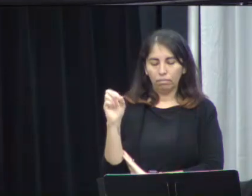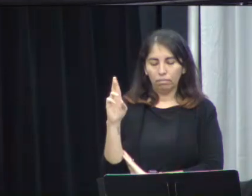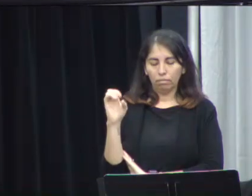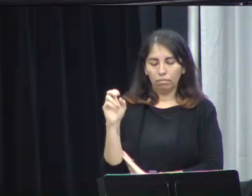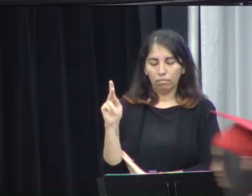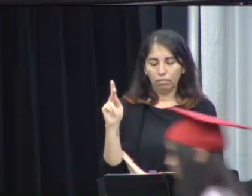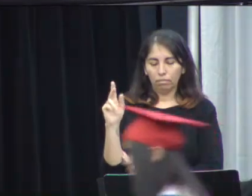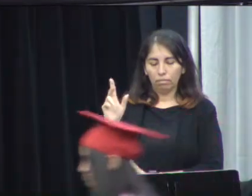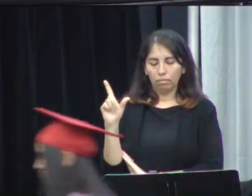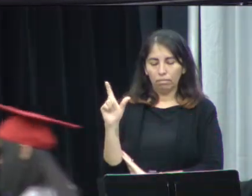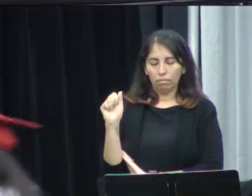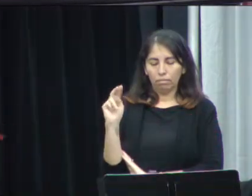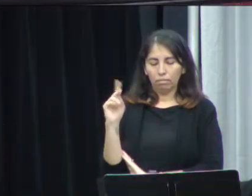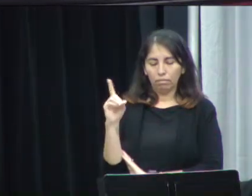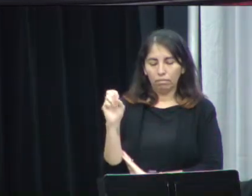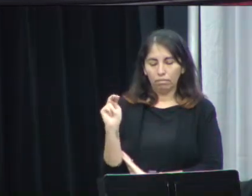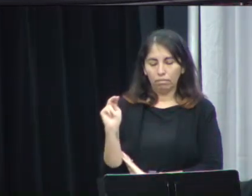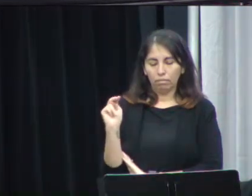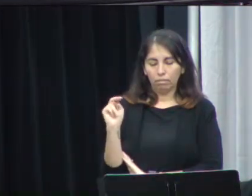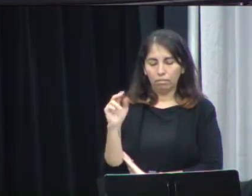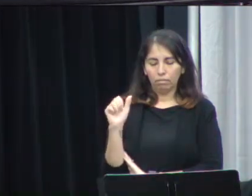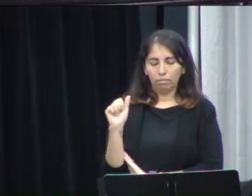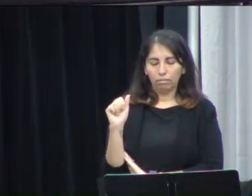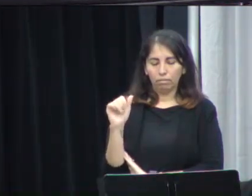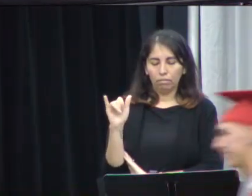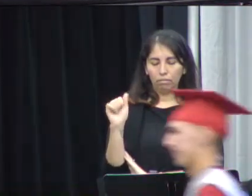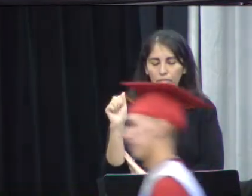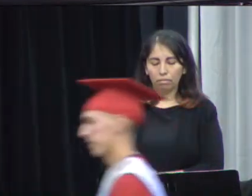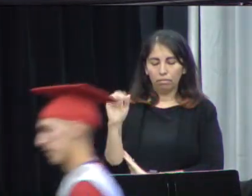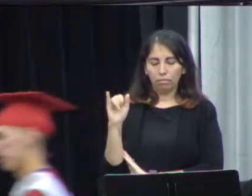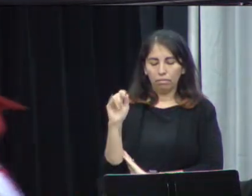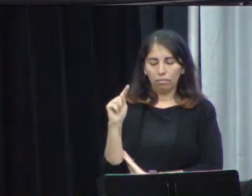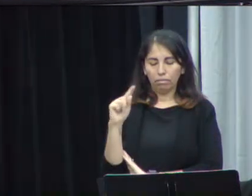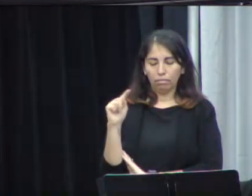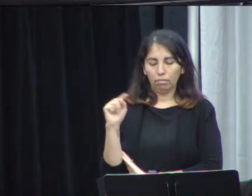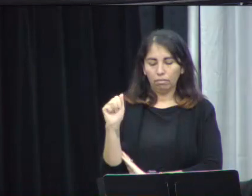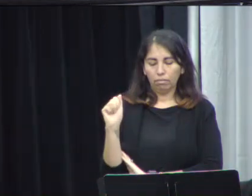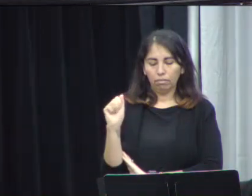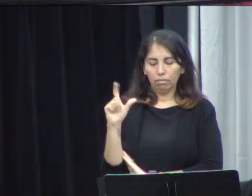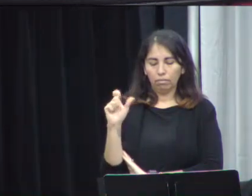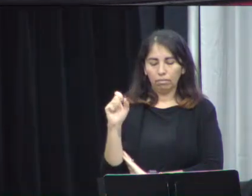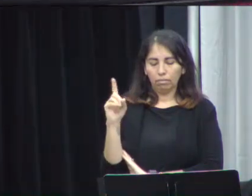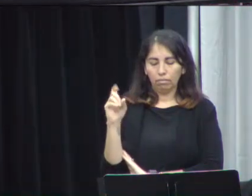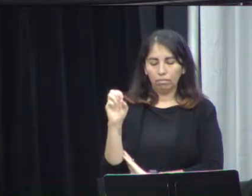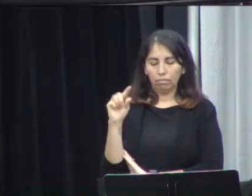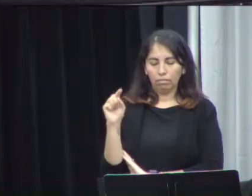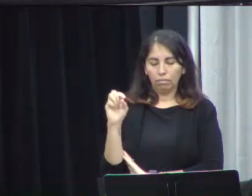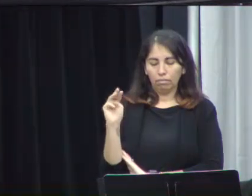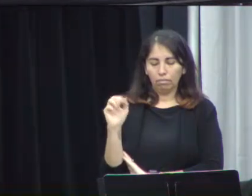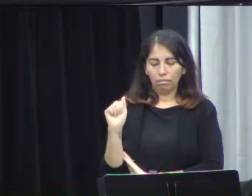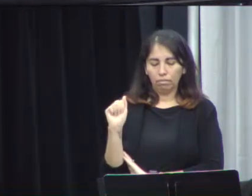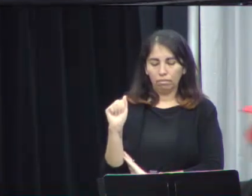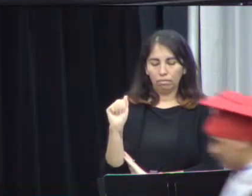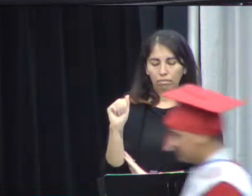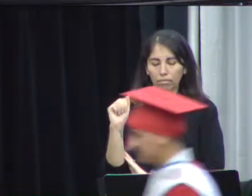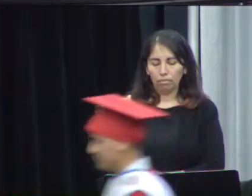Brodrick Landon. (audience applauds) Yaritza Ledesma. (audience applauds)